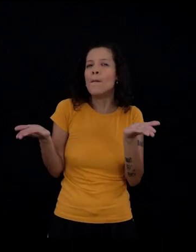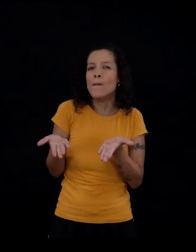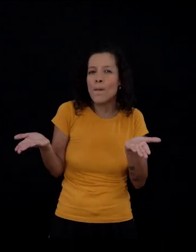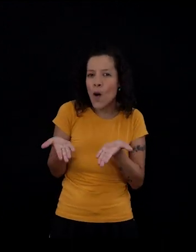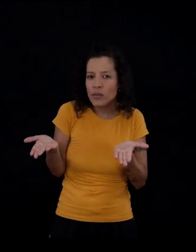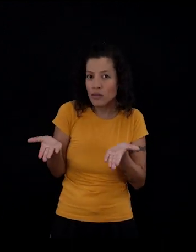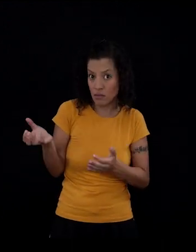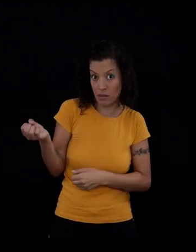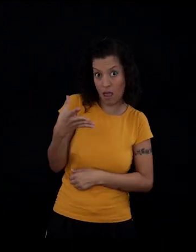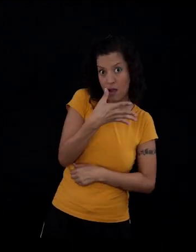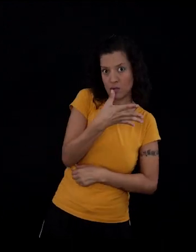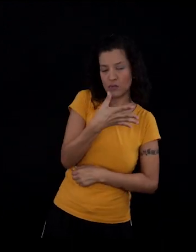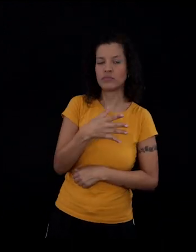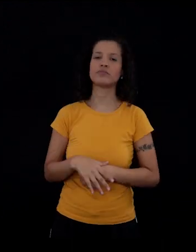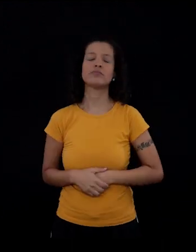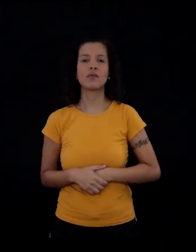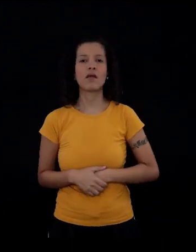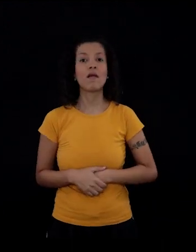e a Dona Onete veio com uma outra proposta,